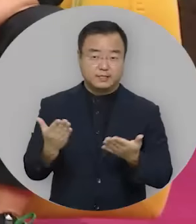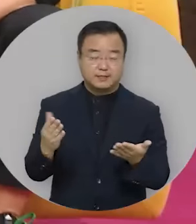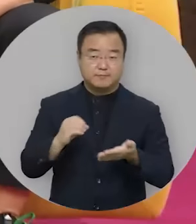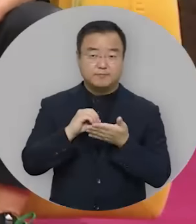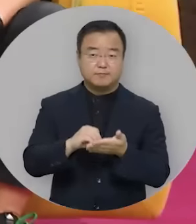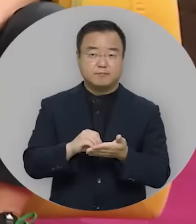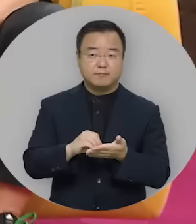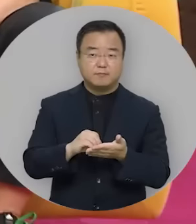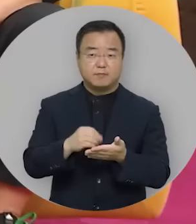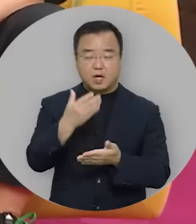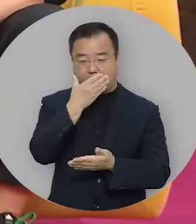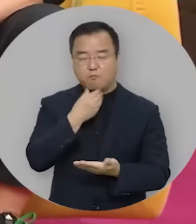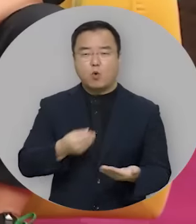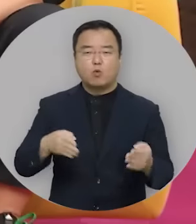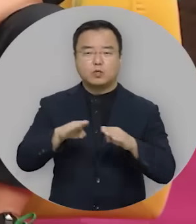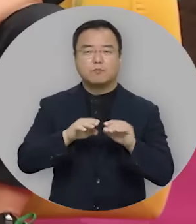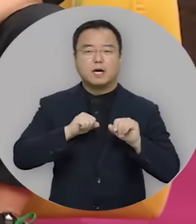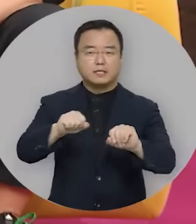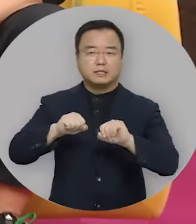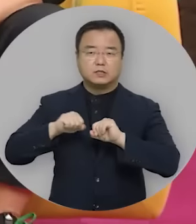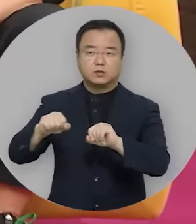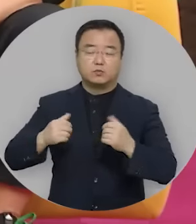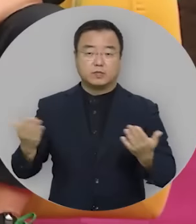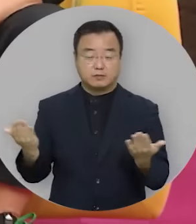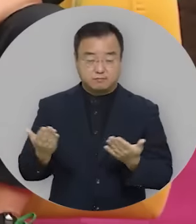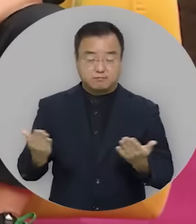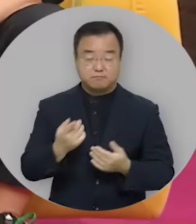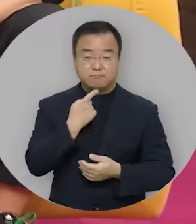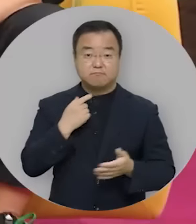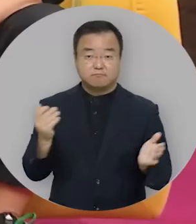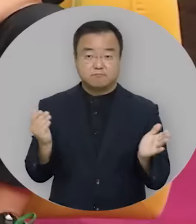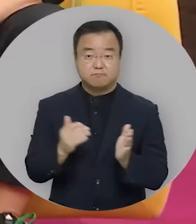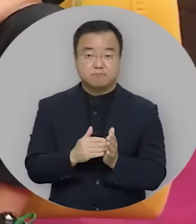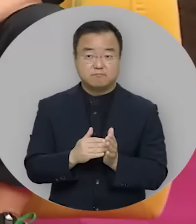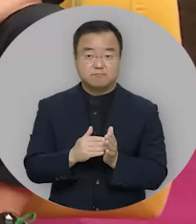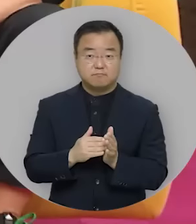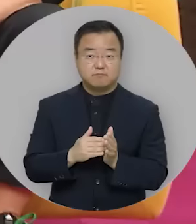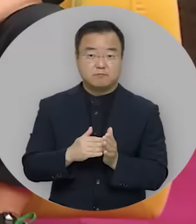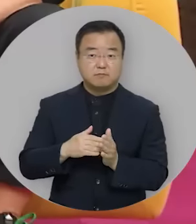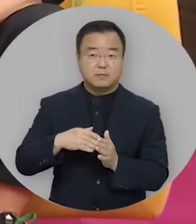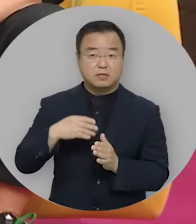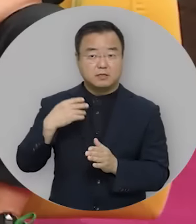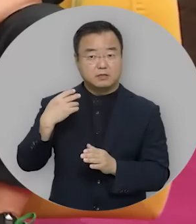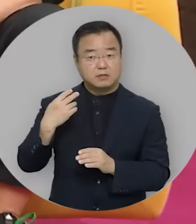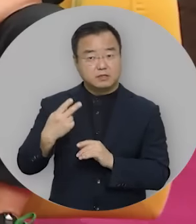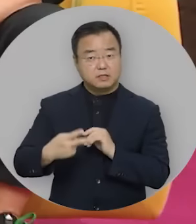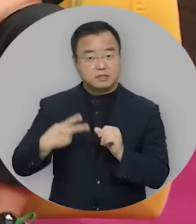복지관에서 청소하는 일을 했거든요. 대걸레질 열심히 하는 일이요. 그래서 한 2년 정도 일을 하니까